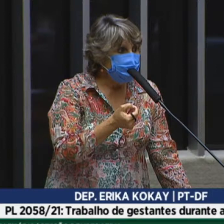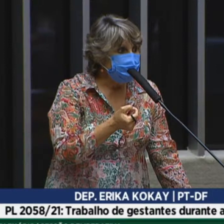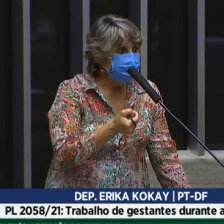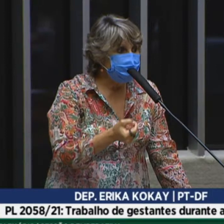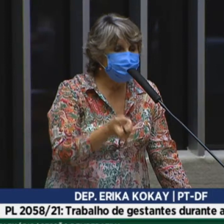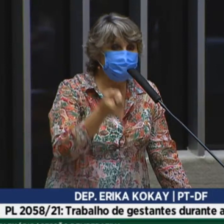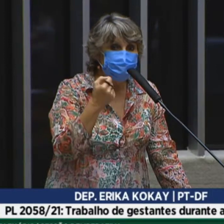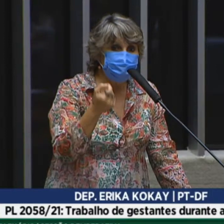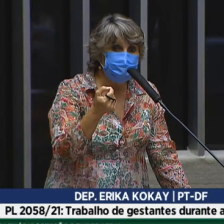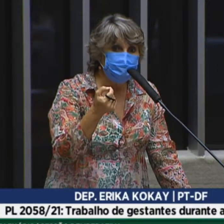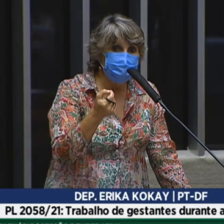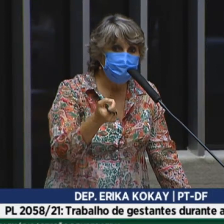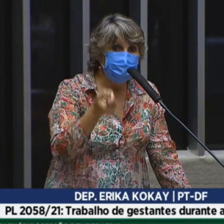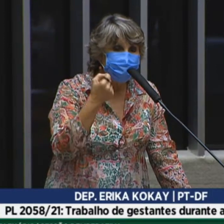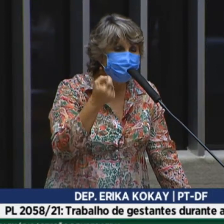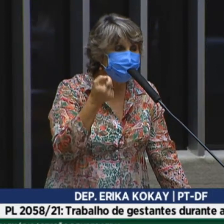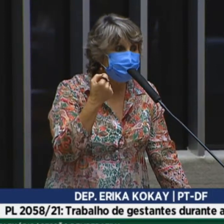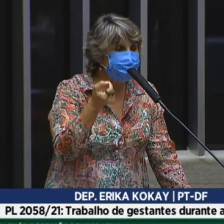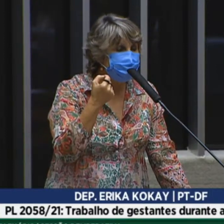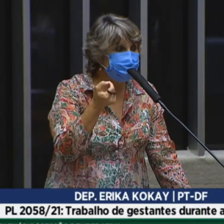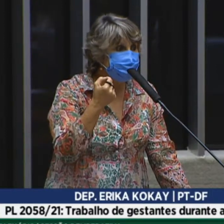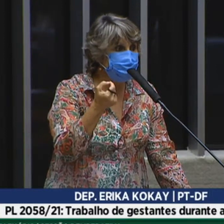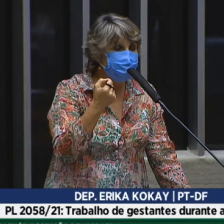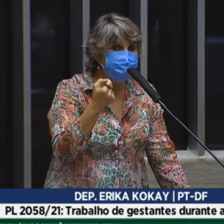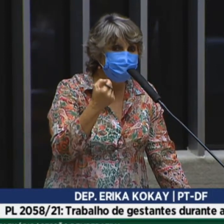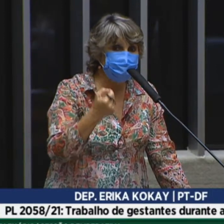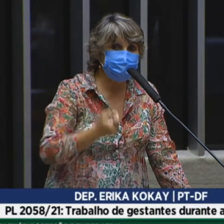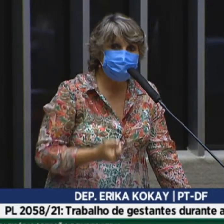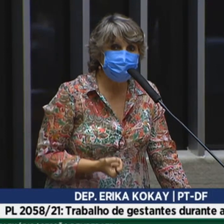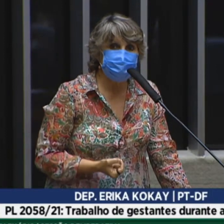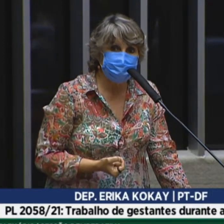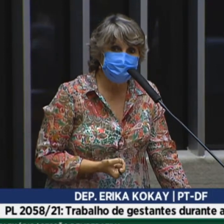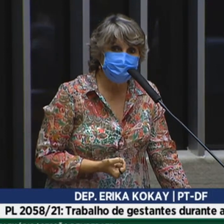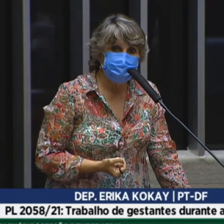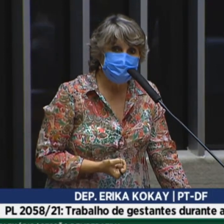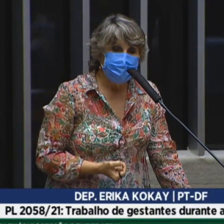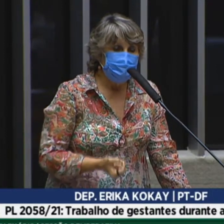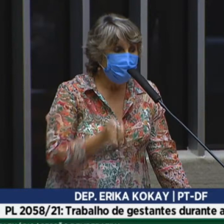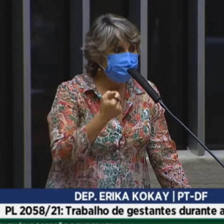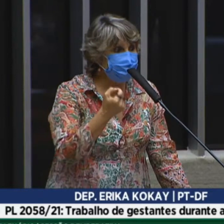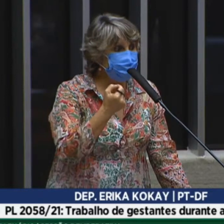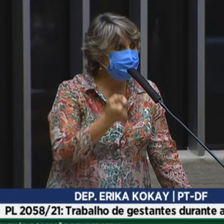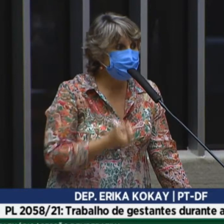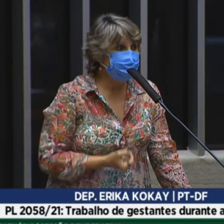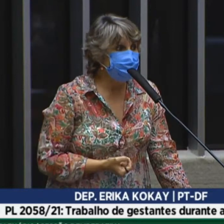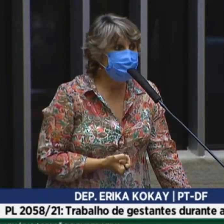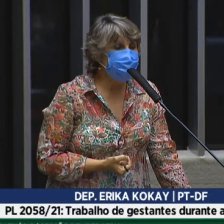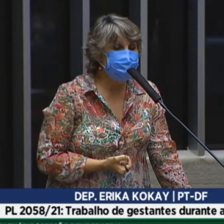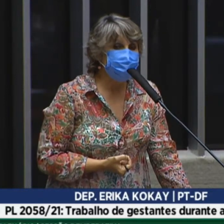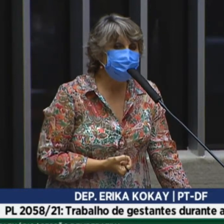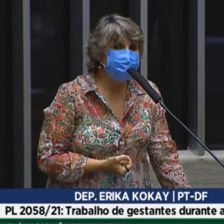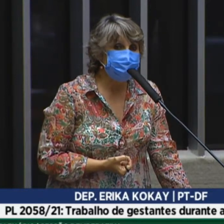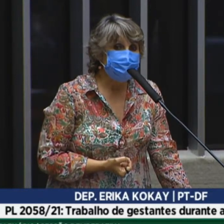PANDEMIA JÁ QUE LEVOU QUASE 600 MIL PESSOAS LESSE BRASIL, QUASE 600 MIL PESSOAS. PARTE DESSAS PESSOAS PODERIAM ESTAR